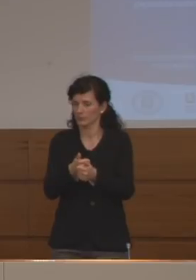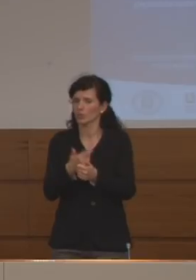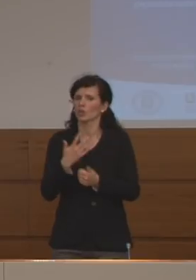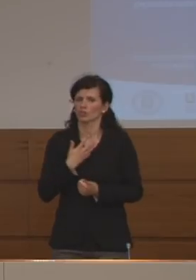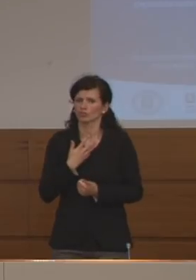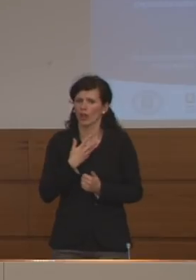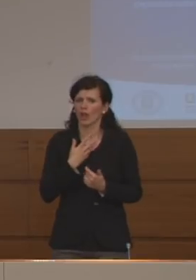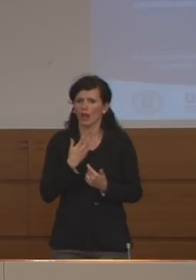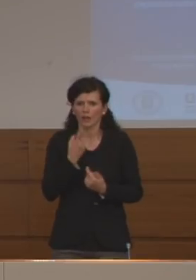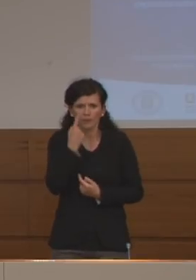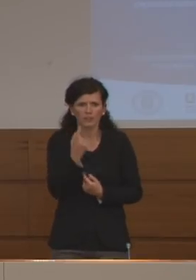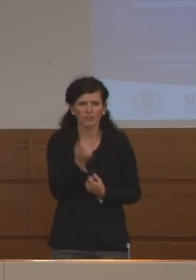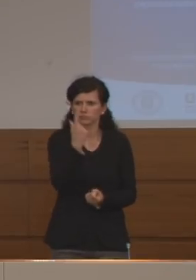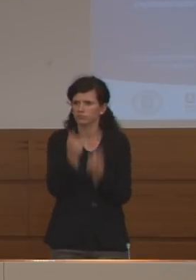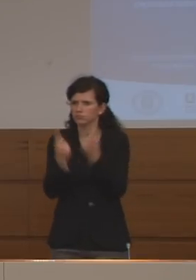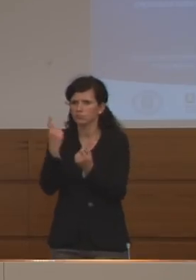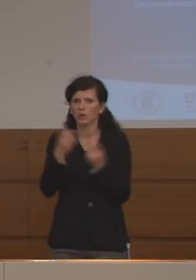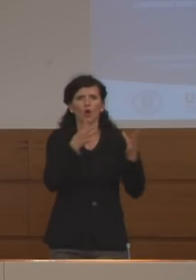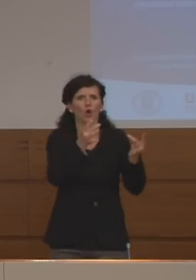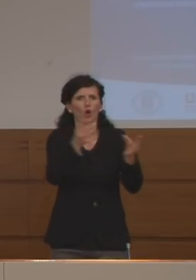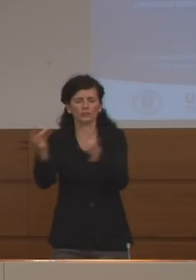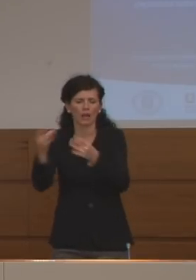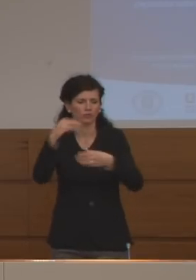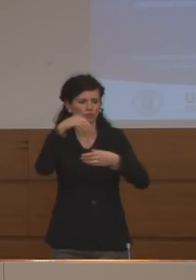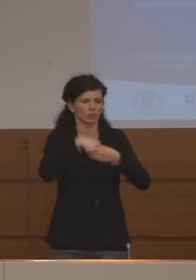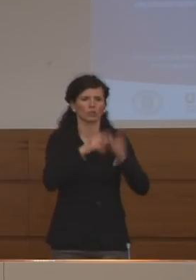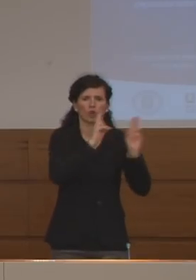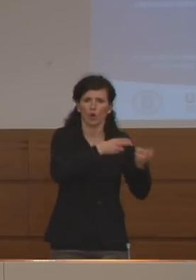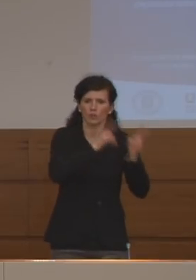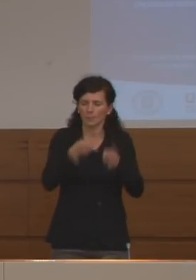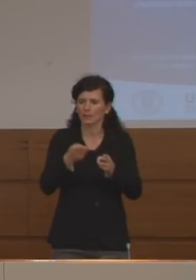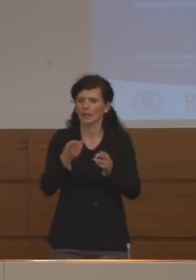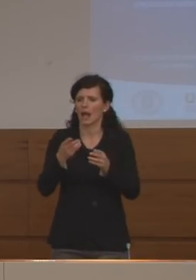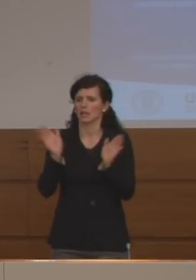che i contagi avvengono negli ospedali, studi medici, in famiglia dove spesso i